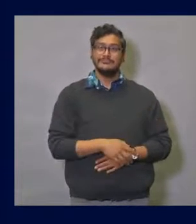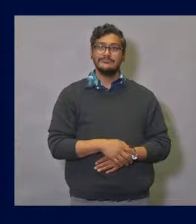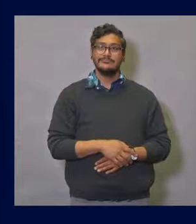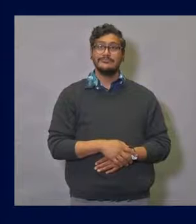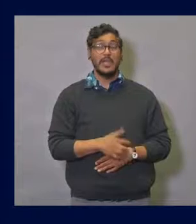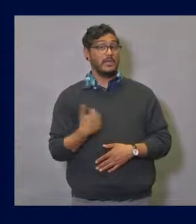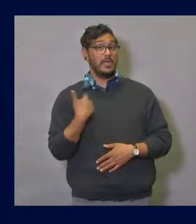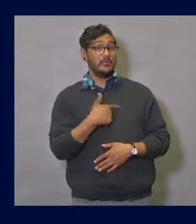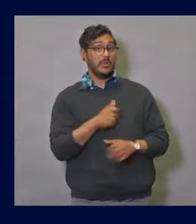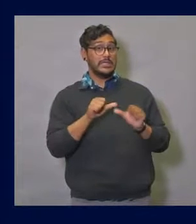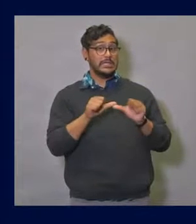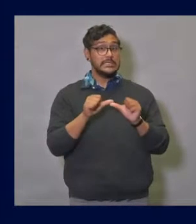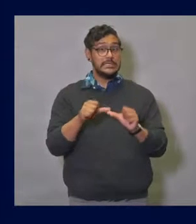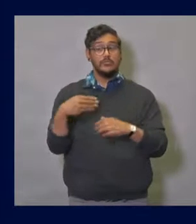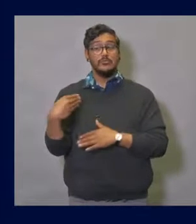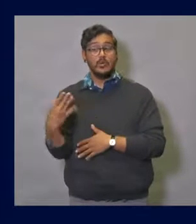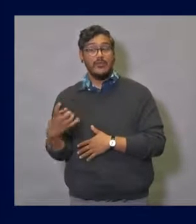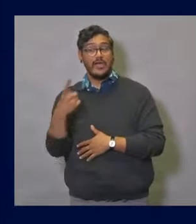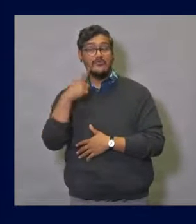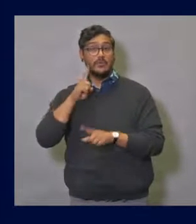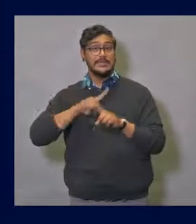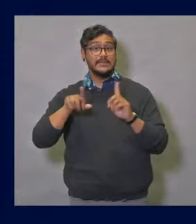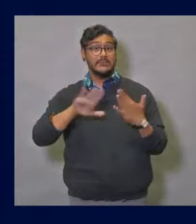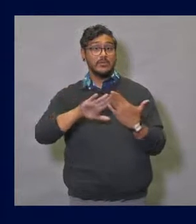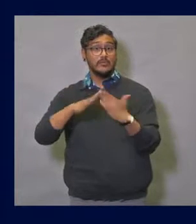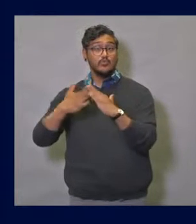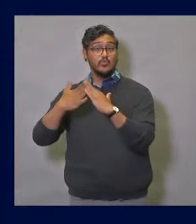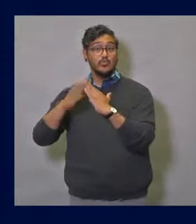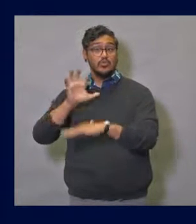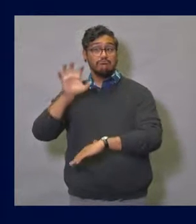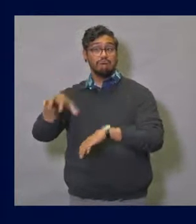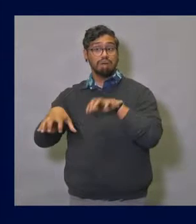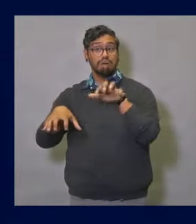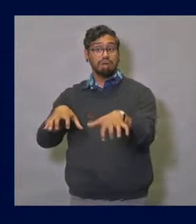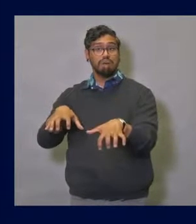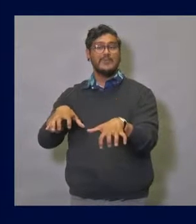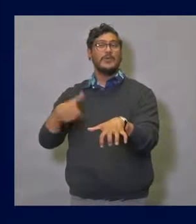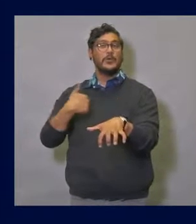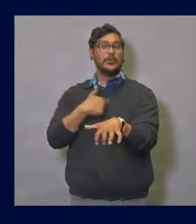VACUNACIÓN EN EL ESTADO. EN LOS ÁNGELES VAN A VACUNAS 50,000 PERSONAS A TRAVÉS DE SUS SEIS CENTROS DE VACUNACIÓN Y ES IMPORTANTE DESTACAR QUE LAS FARMACIAS ESTÁN ADMINISTRANDO